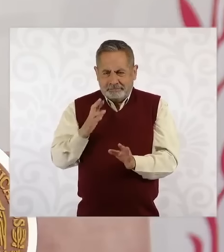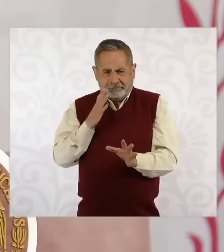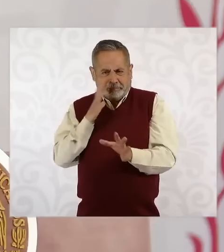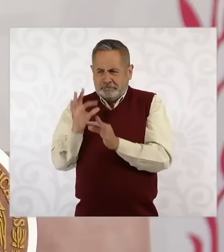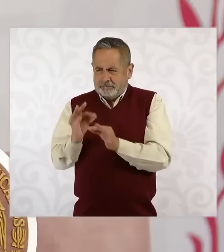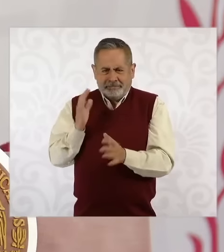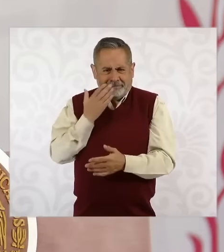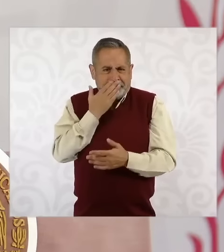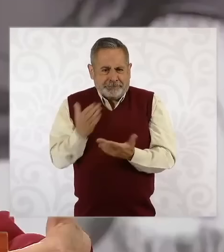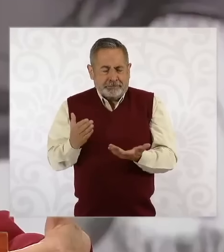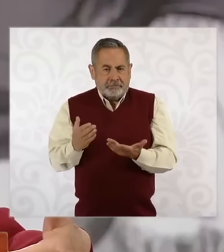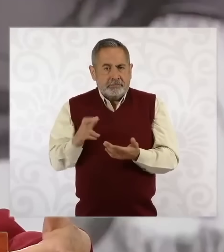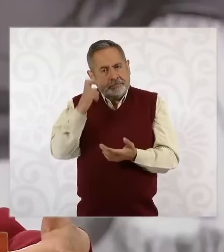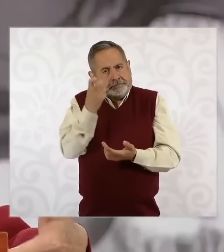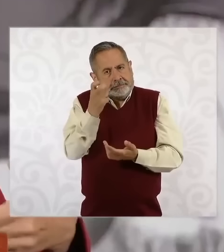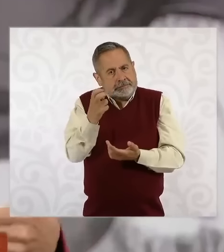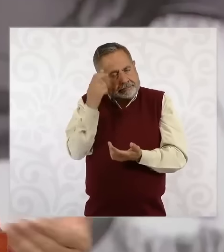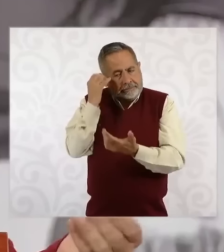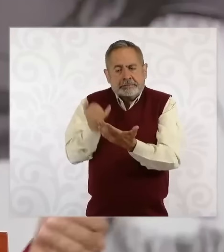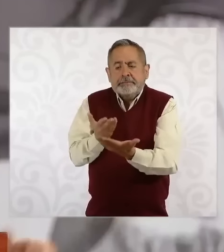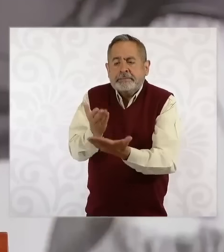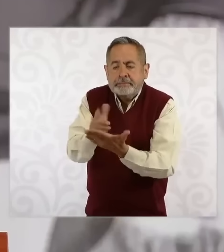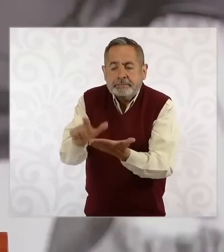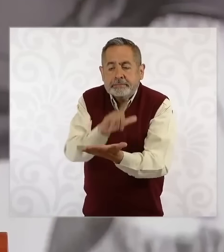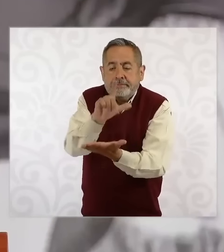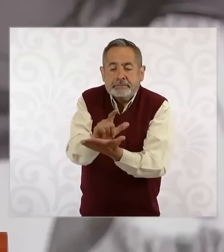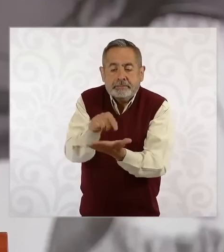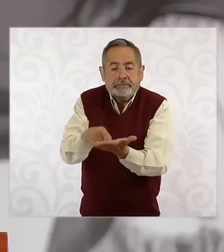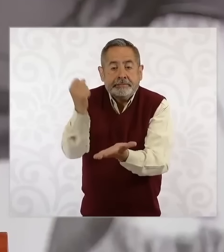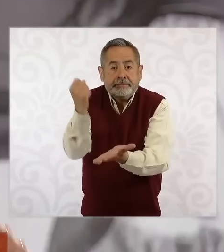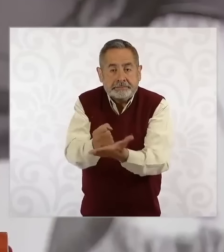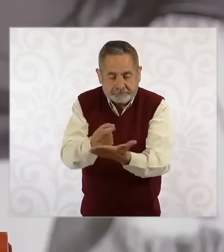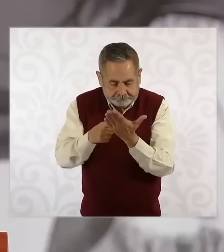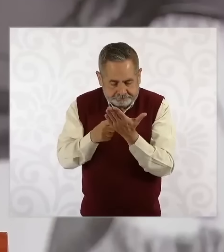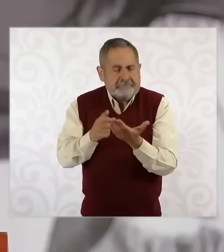pidiendo que se apruebe una ley en donde se utilicen distintos instrumentos. Y esto de lo que